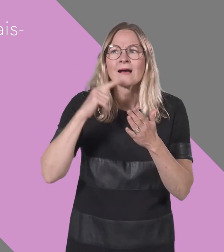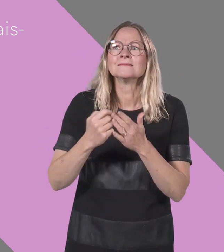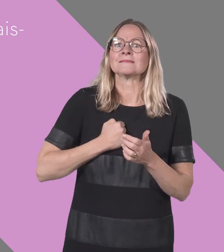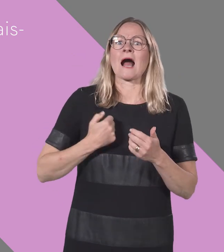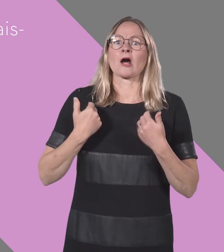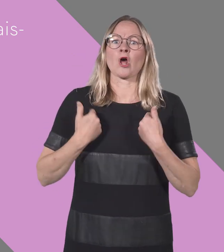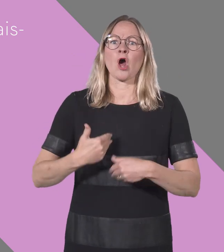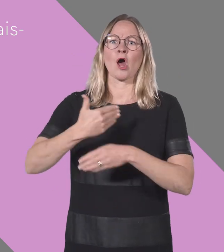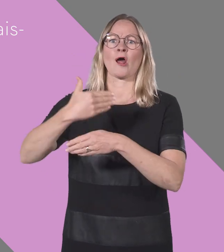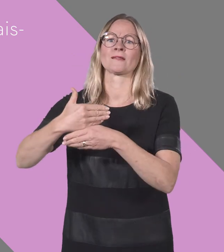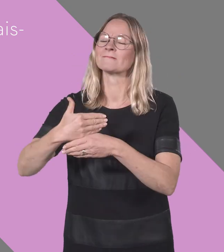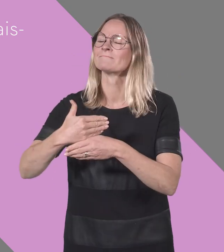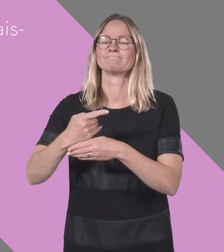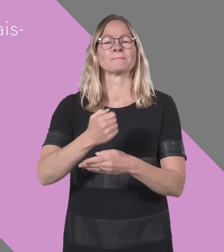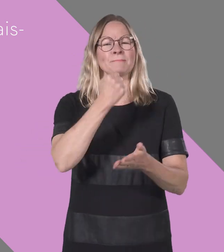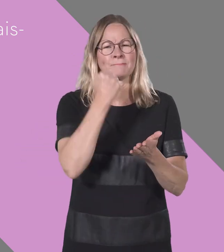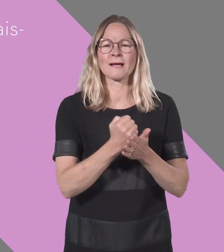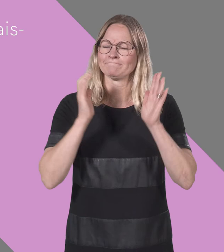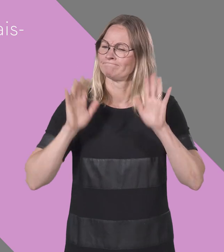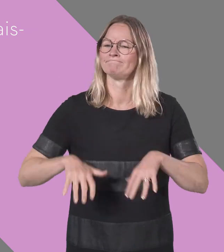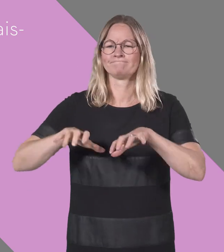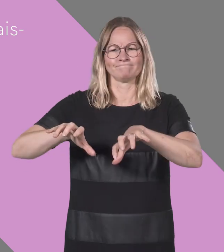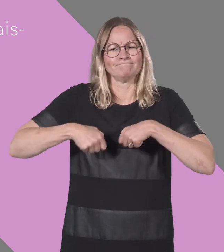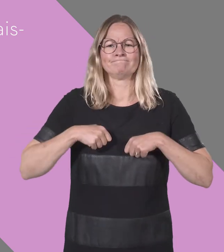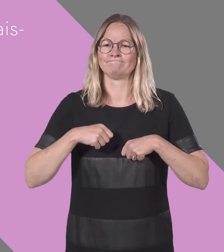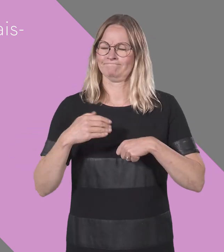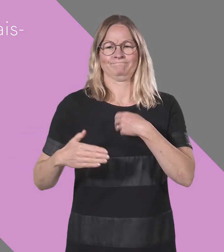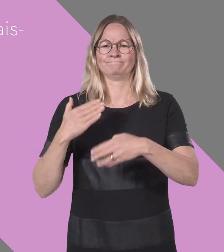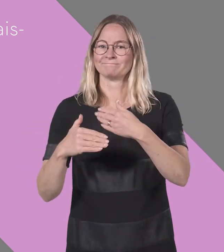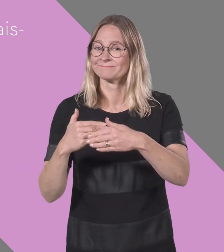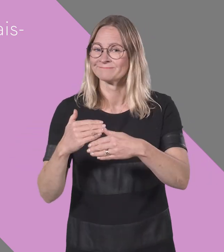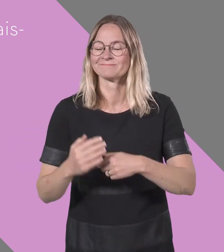vain saadakseen roolin ja päättää ottaa asiat omiin käsiin.